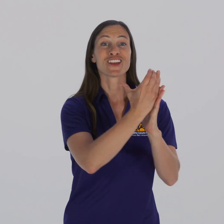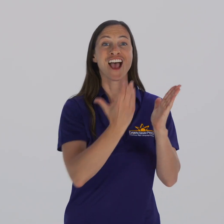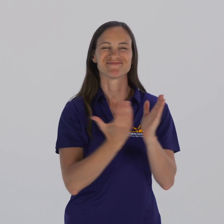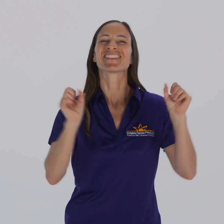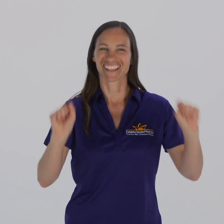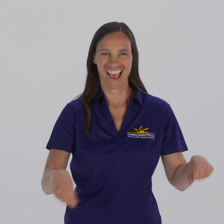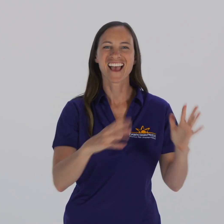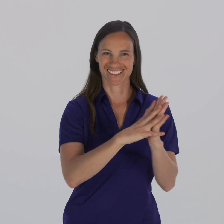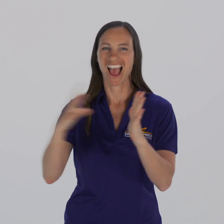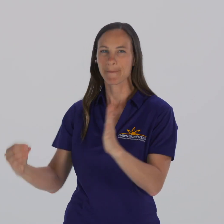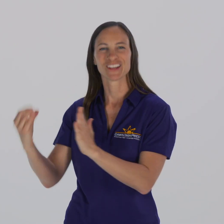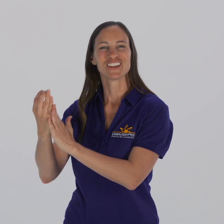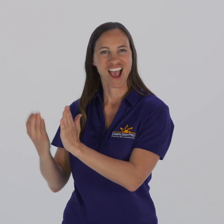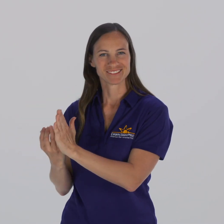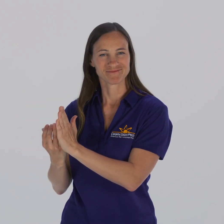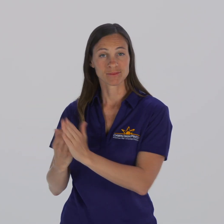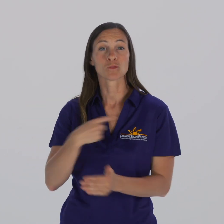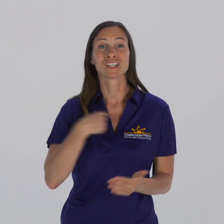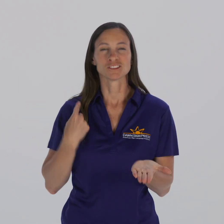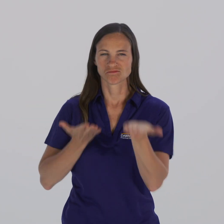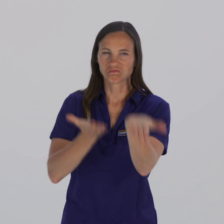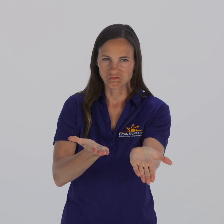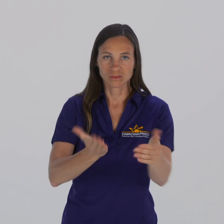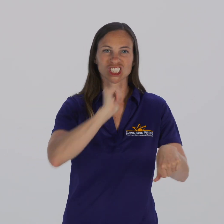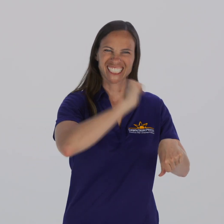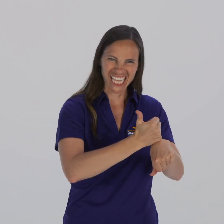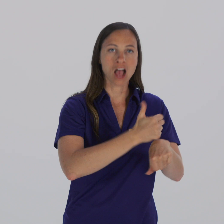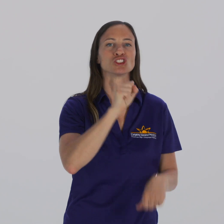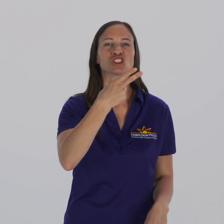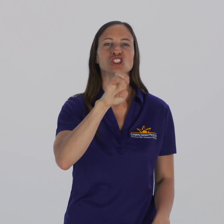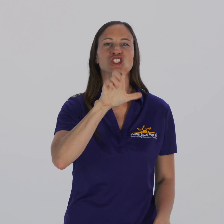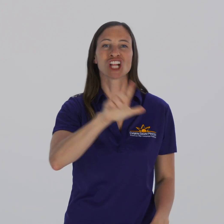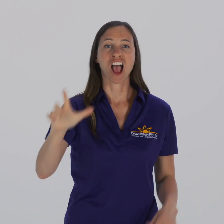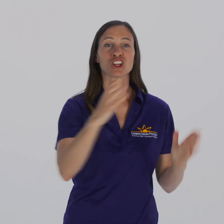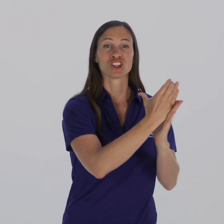Course/Assignments can be copied over from previous courses. We do advise setting up a shell course of some kind